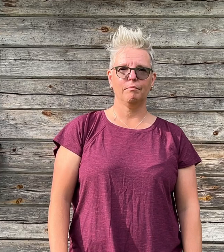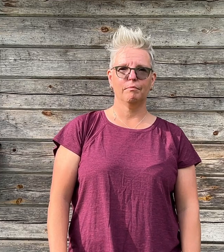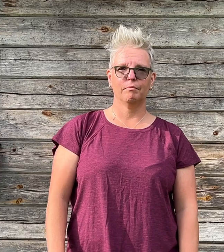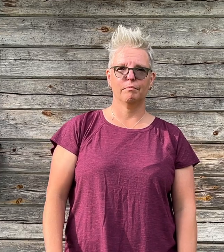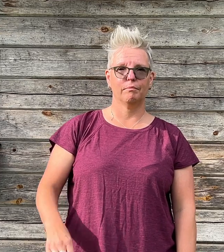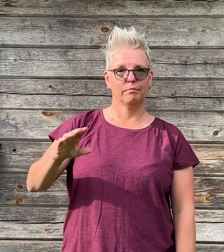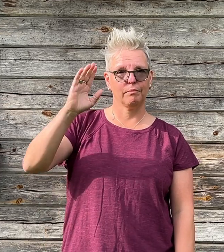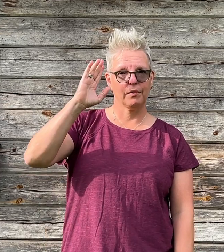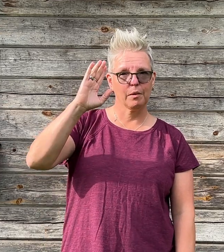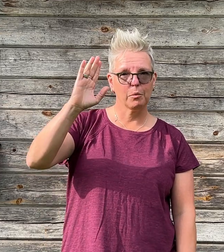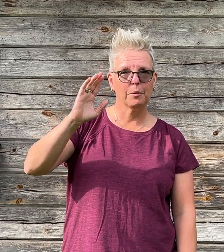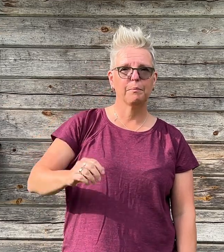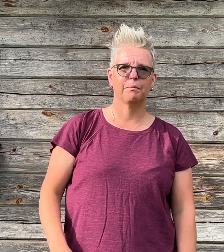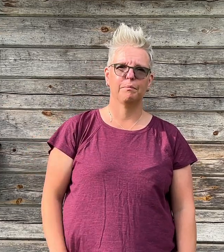Moi, -